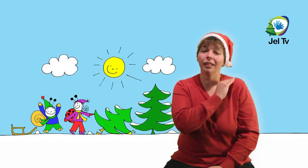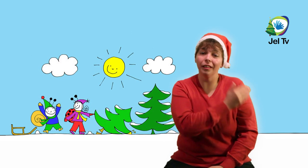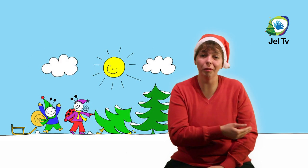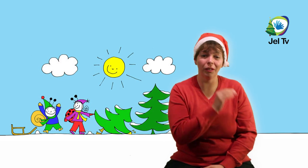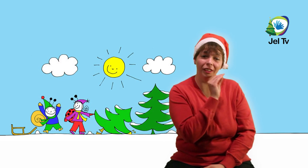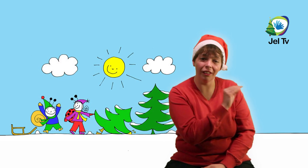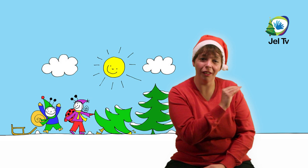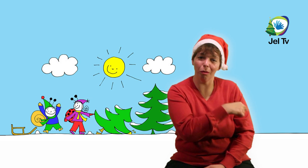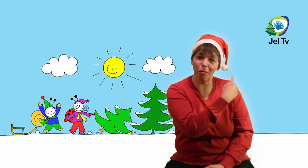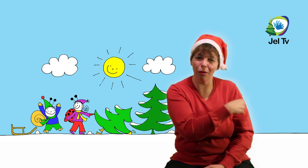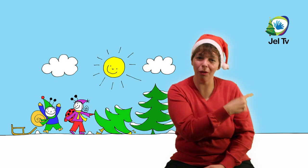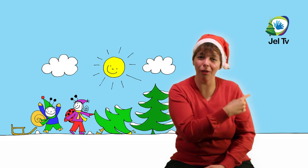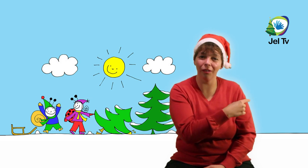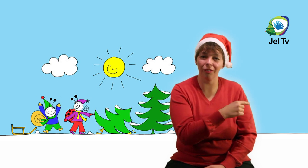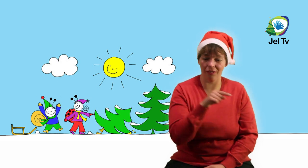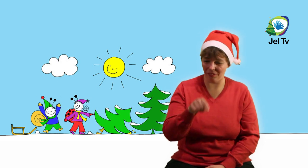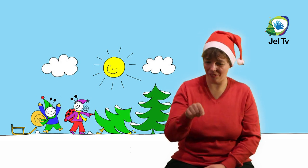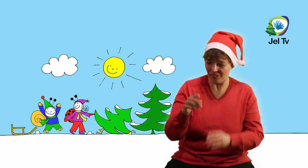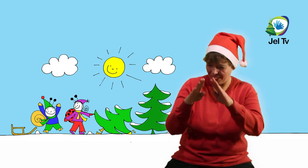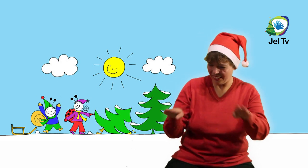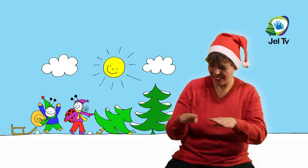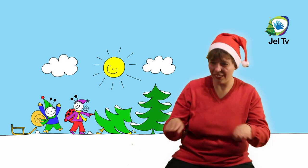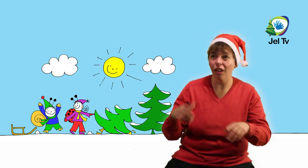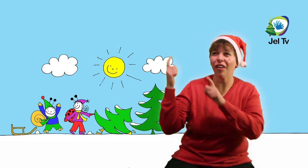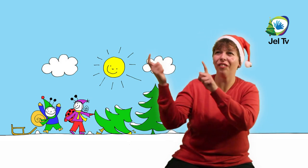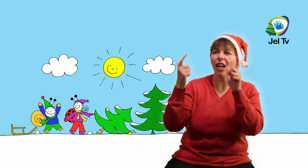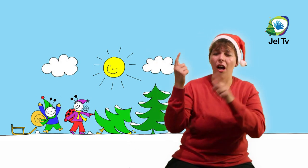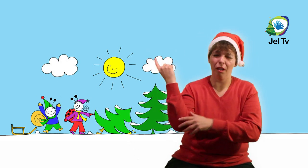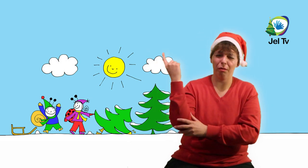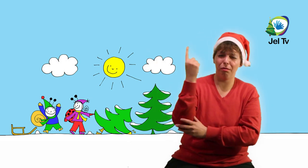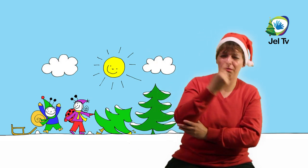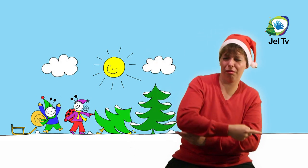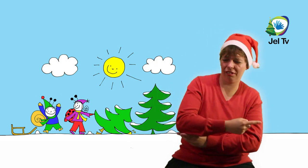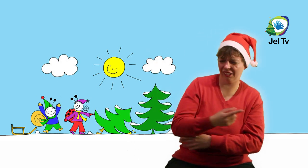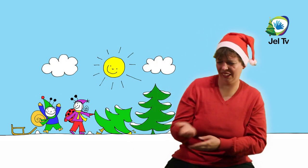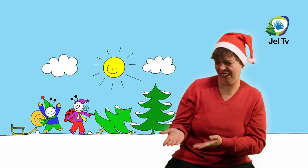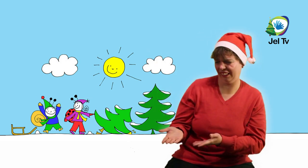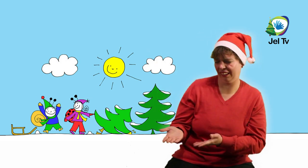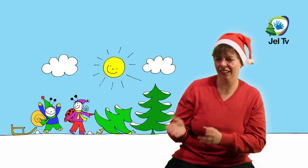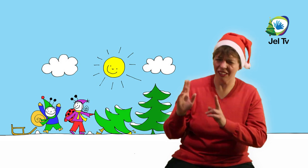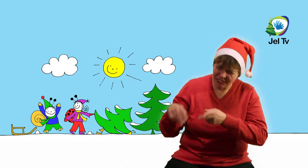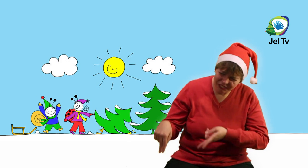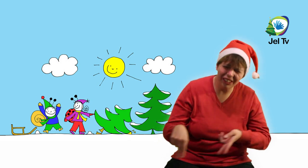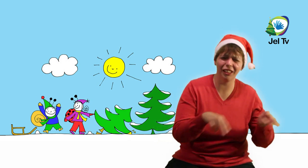Nézd Bogyó, ezt a kis fenyőt kidöntötte a vihar.